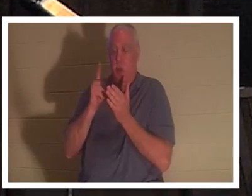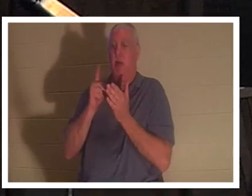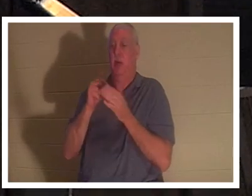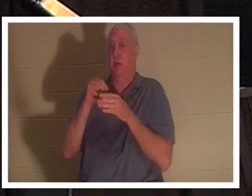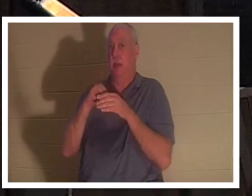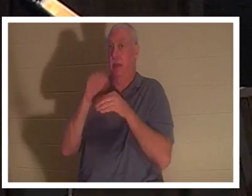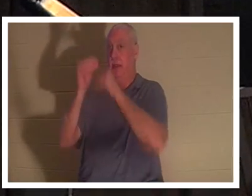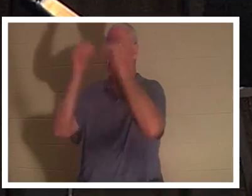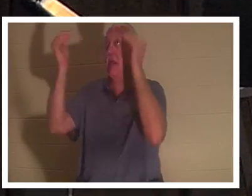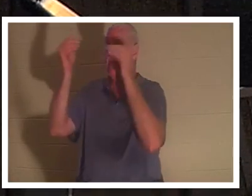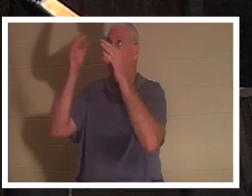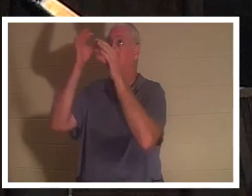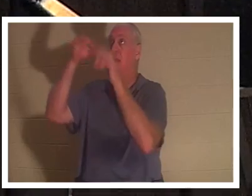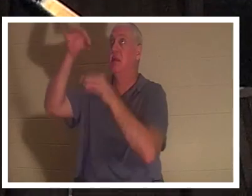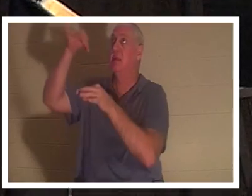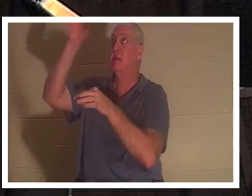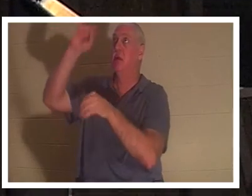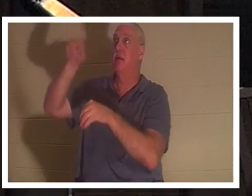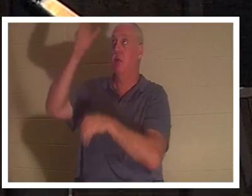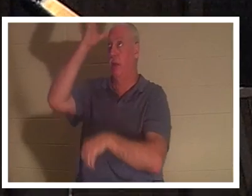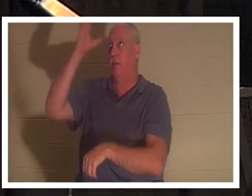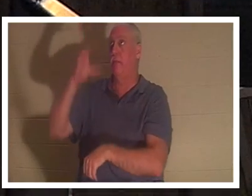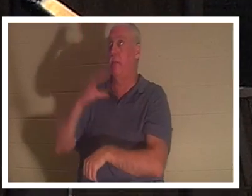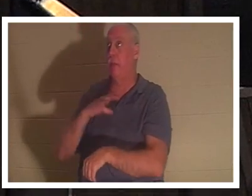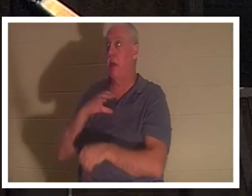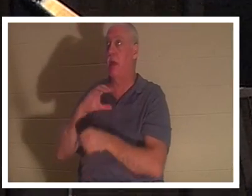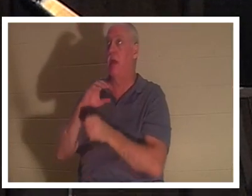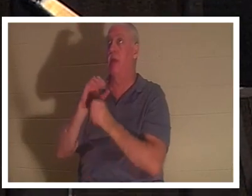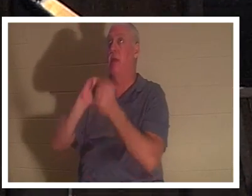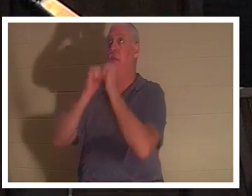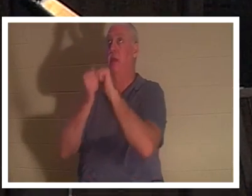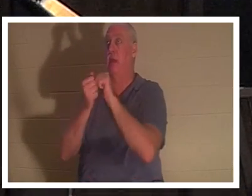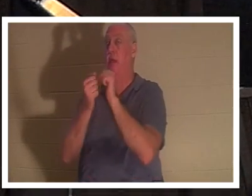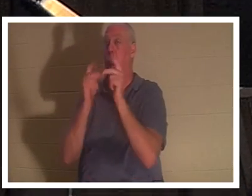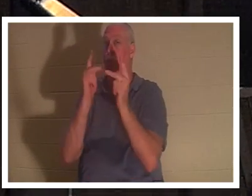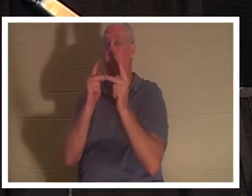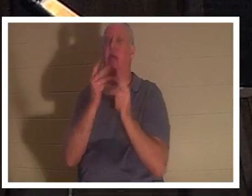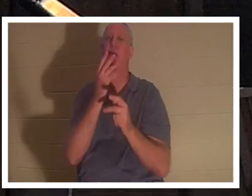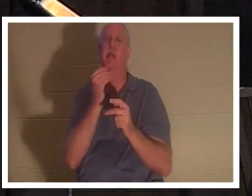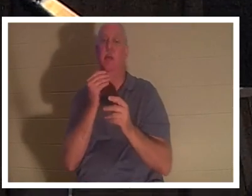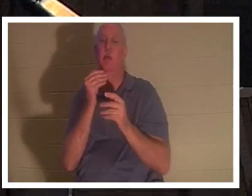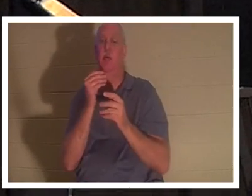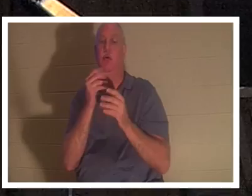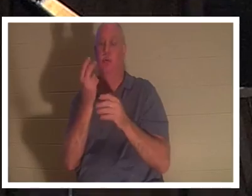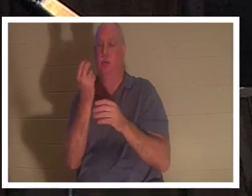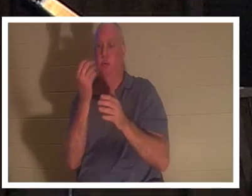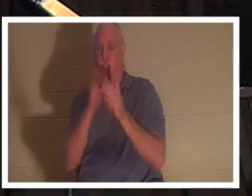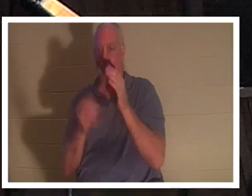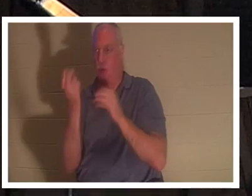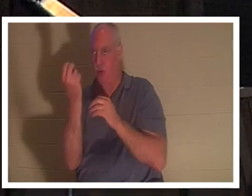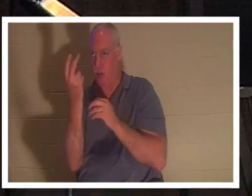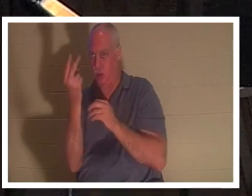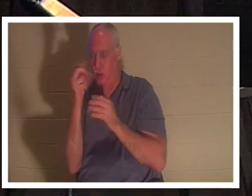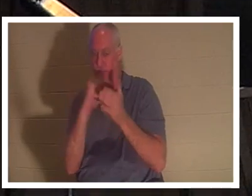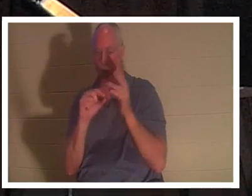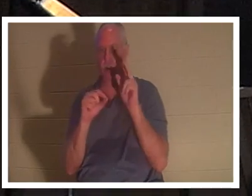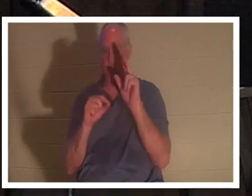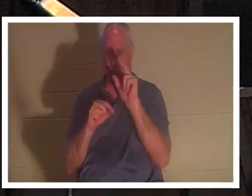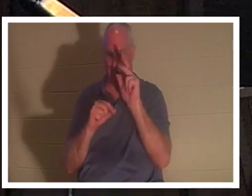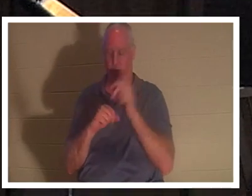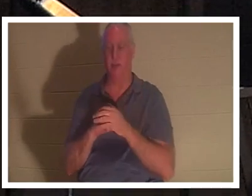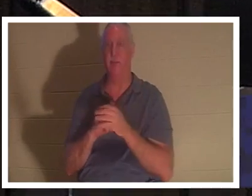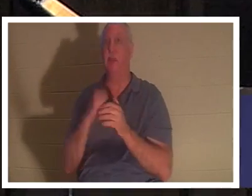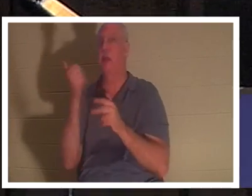正しい人の霊が完全にされている」と告げられています（ヘブライ 12:23）。そして別の場所では、キリストが再臨されるとき、